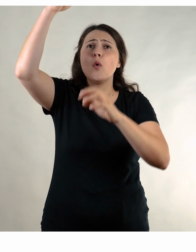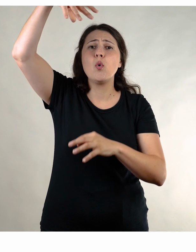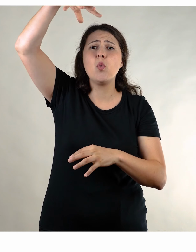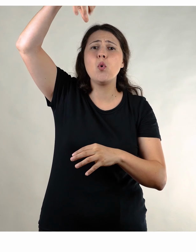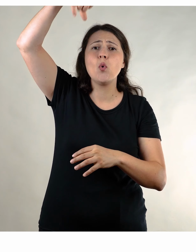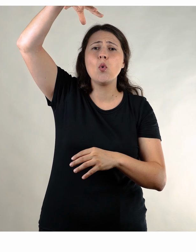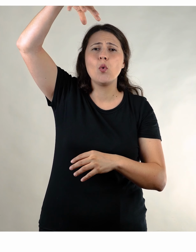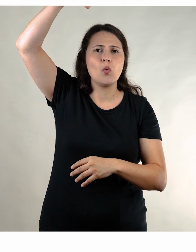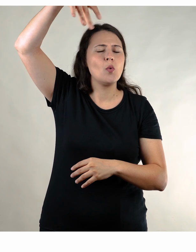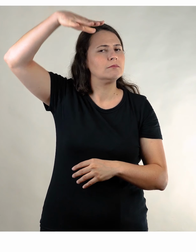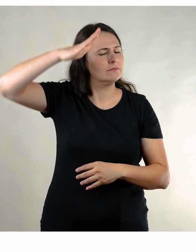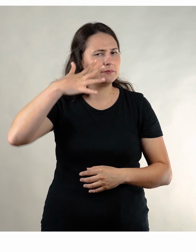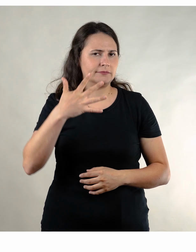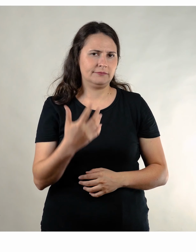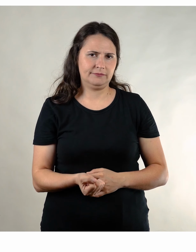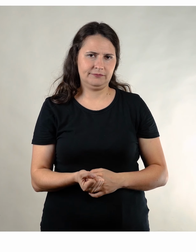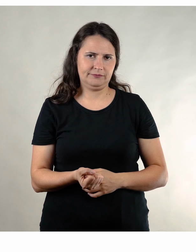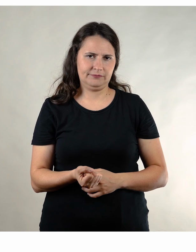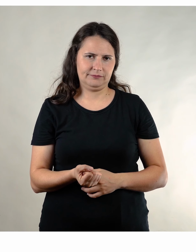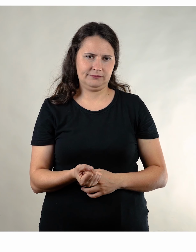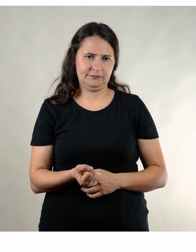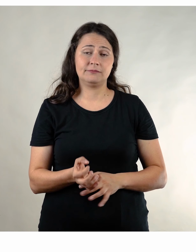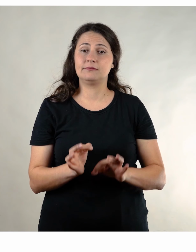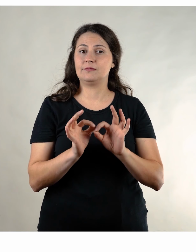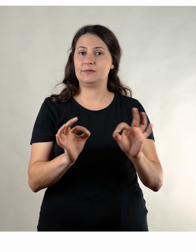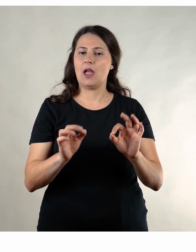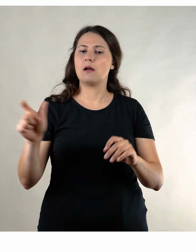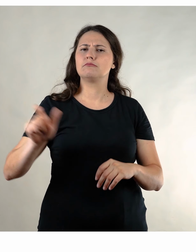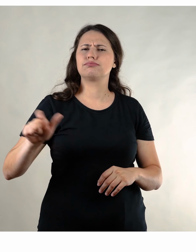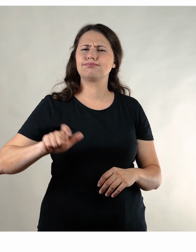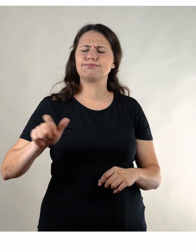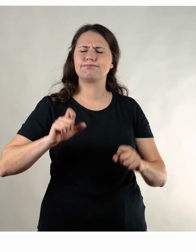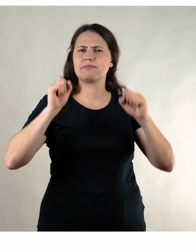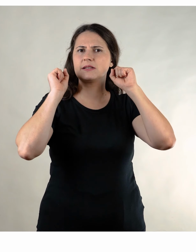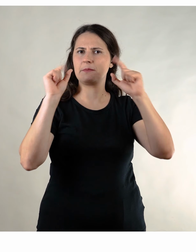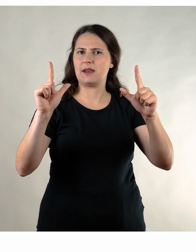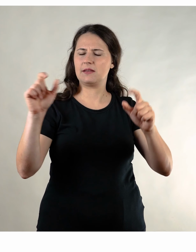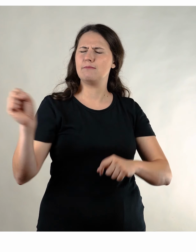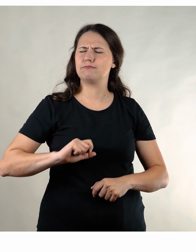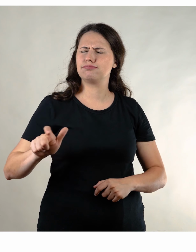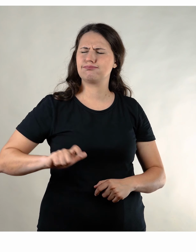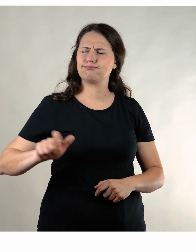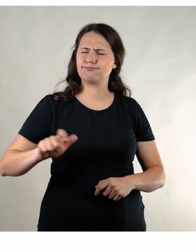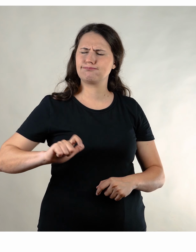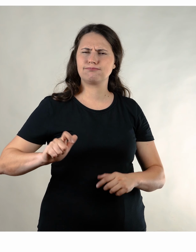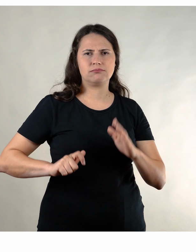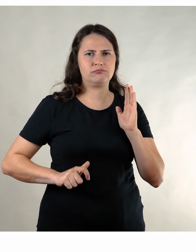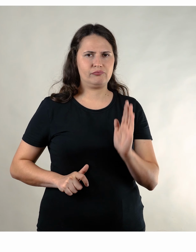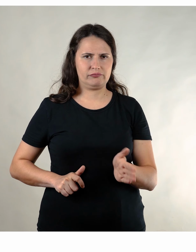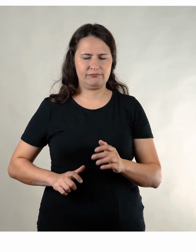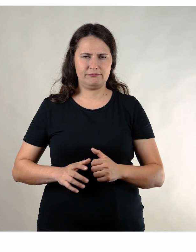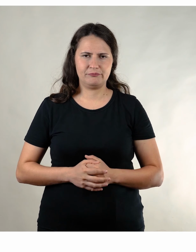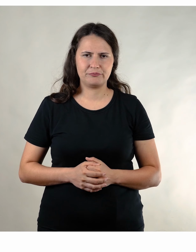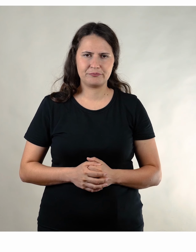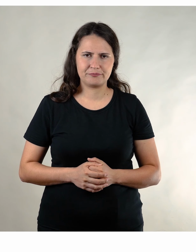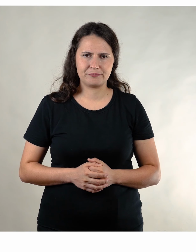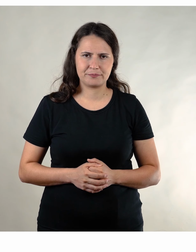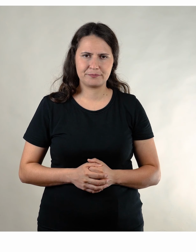Επίσης λειτουργεί και ως ξυπνητήρι.